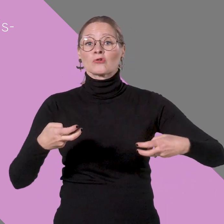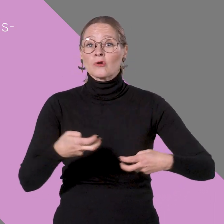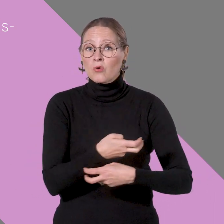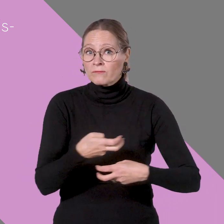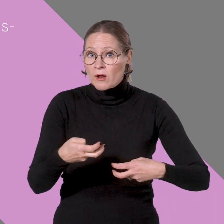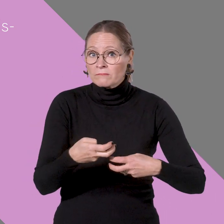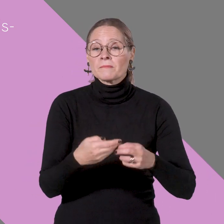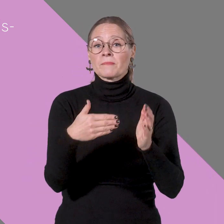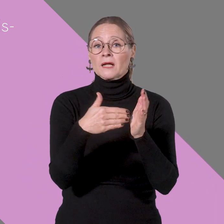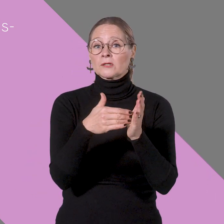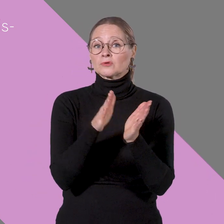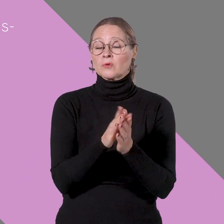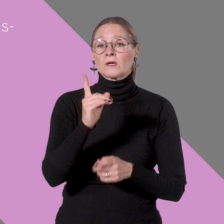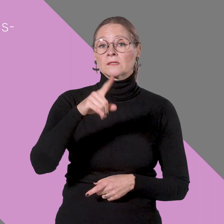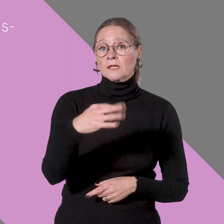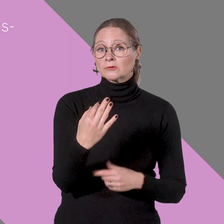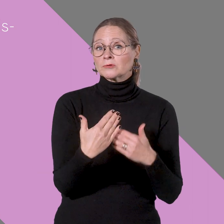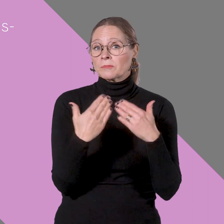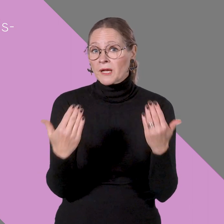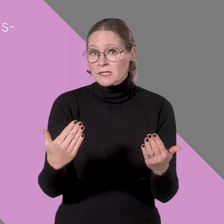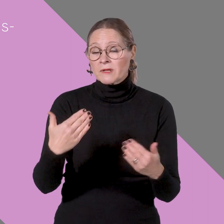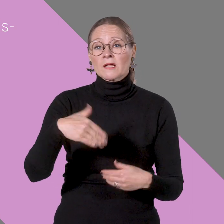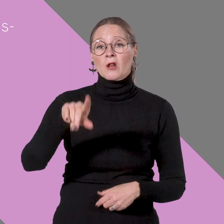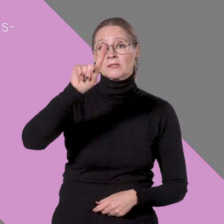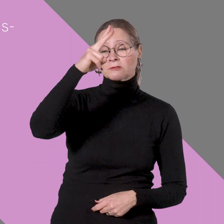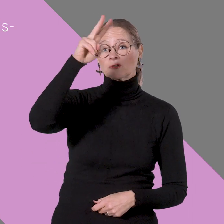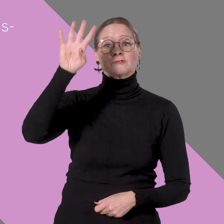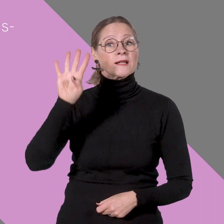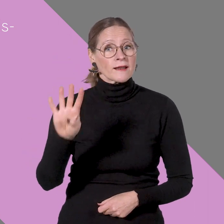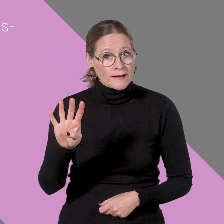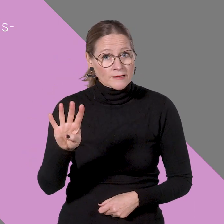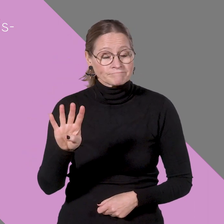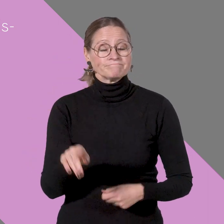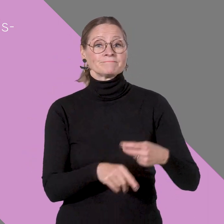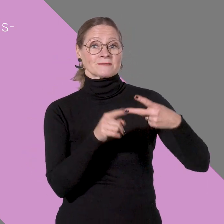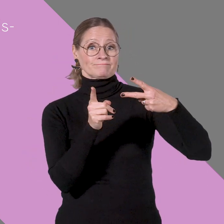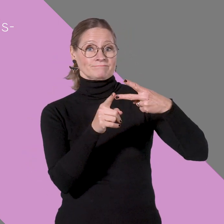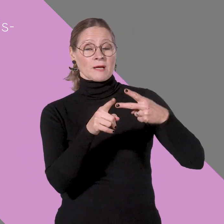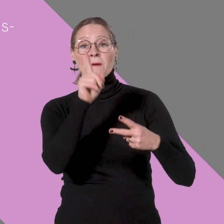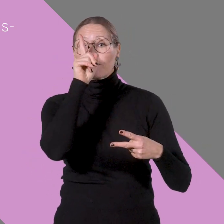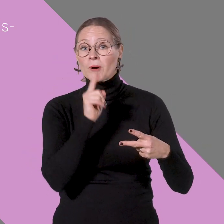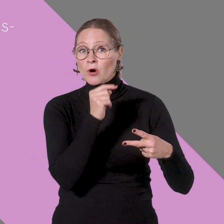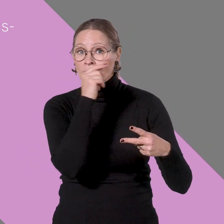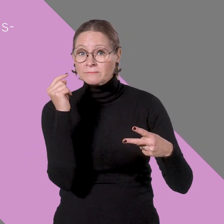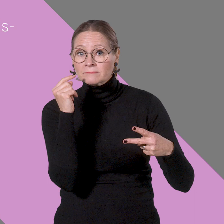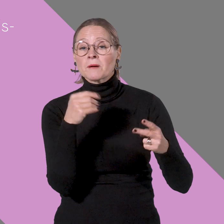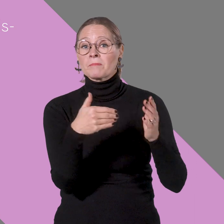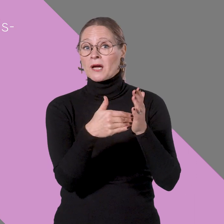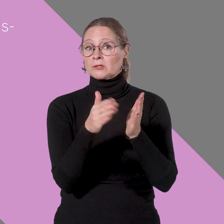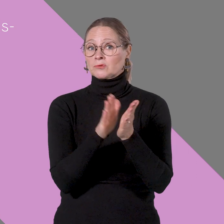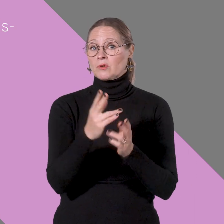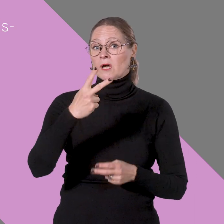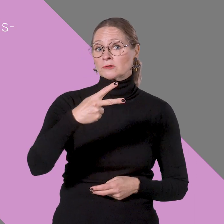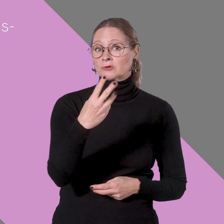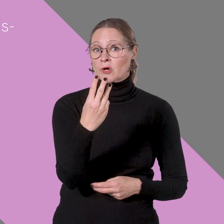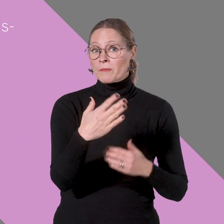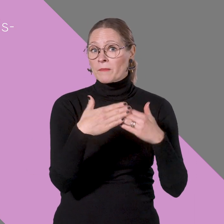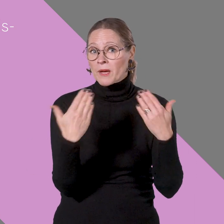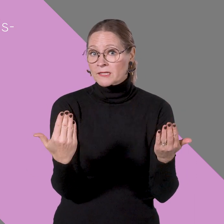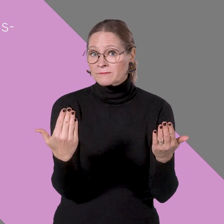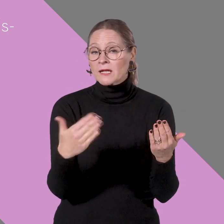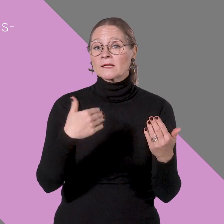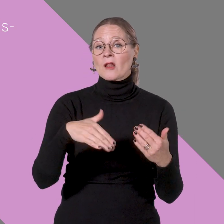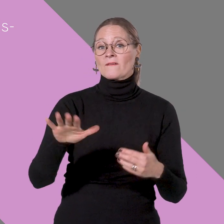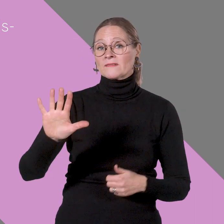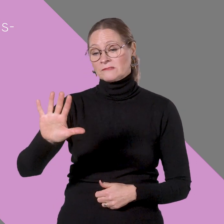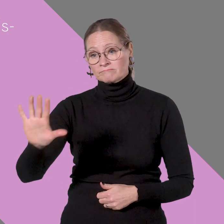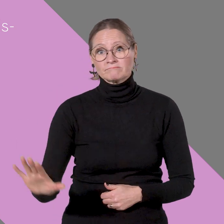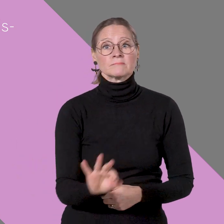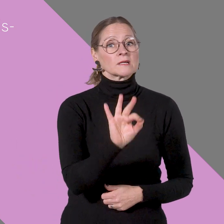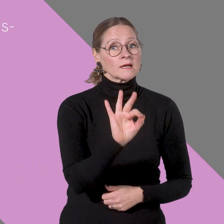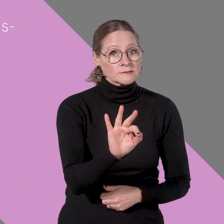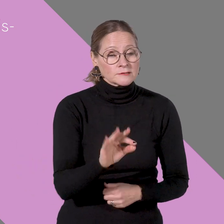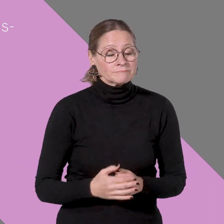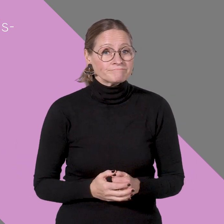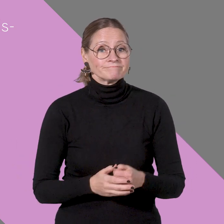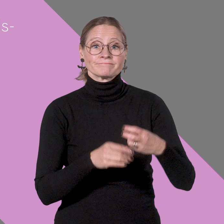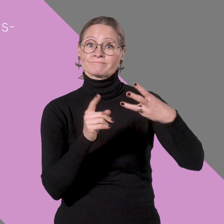Kouvola 18.11. klo 12 - 16, Pori 23.11. klo 17 - 20 -